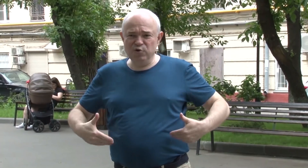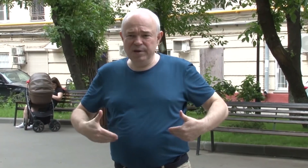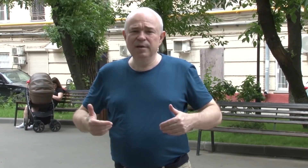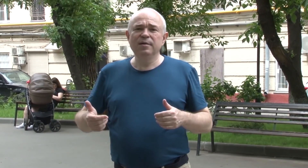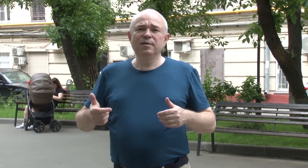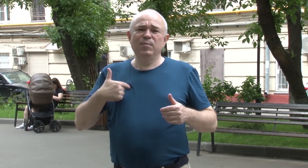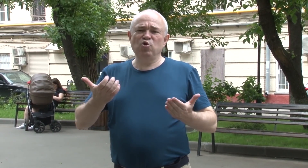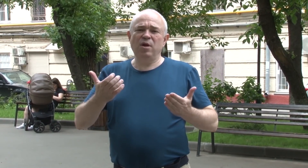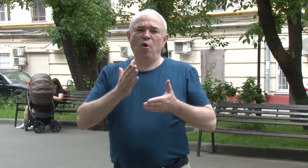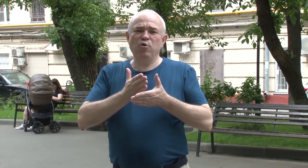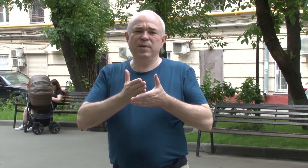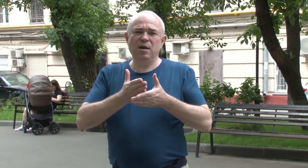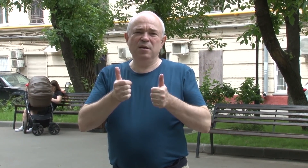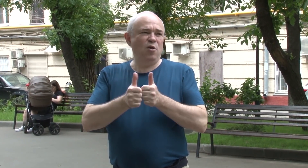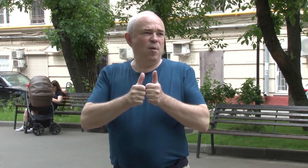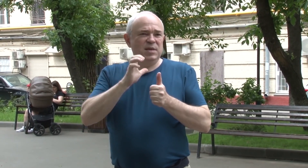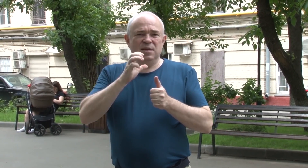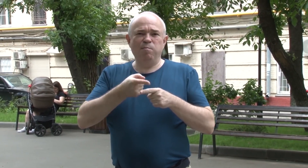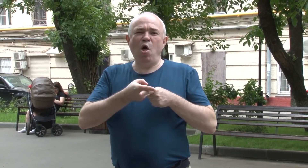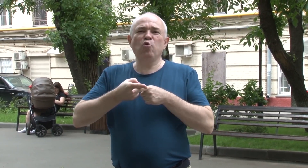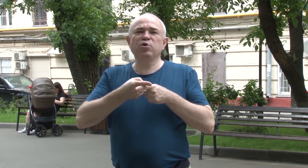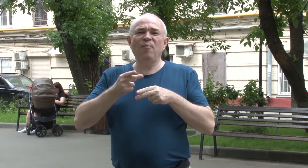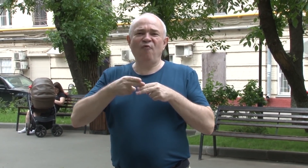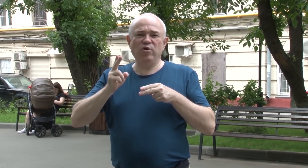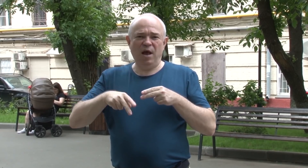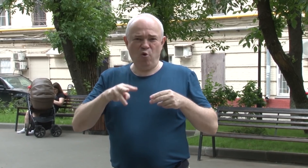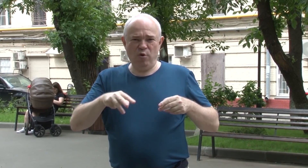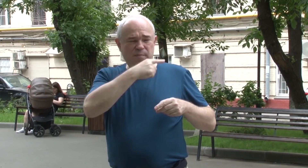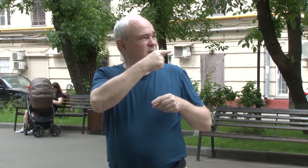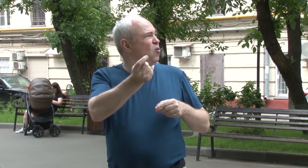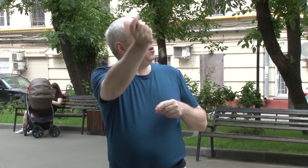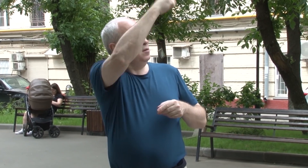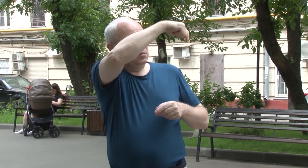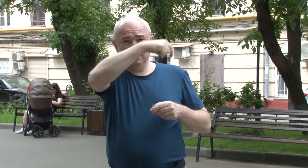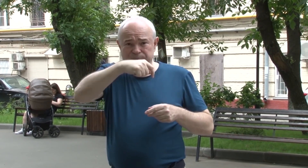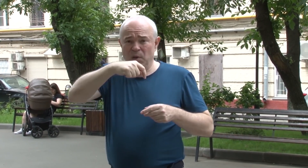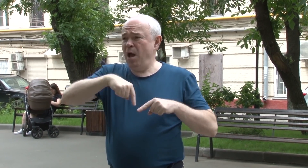Мы сейчас находимся рядом с Белорусским вокзалом, он там…